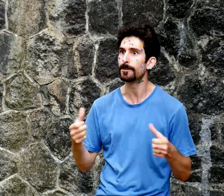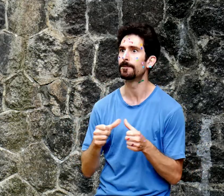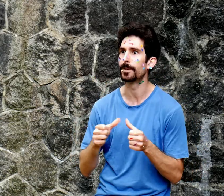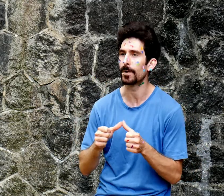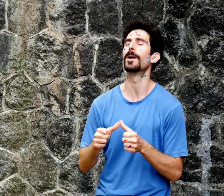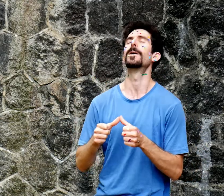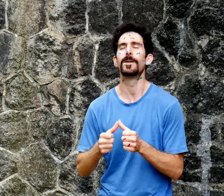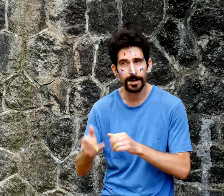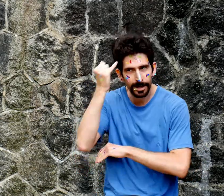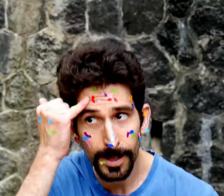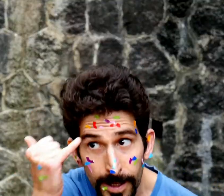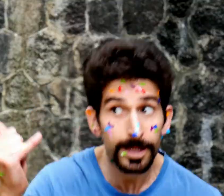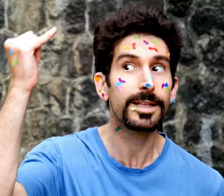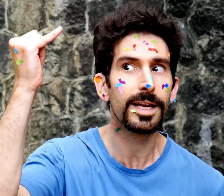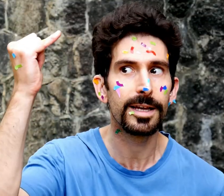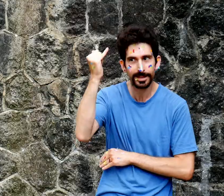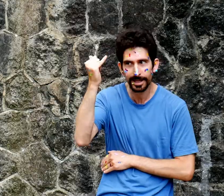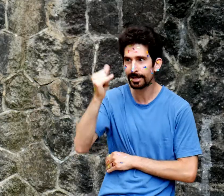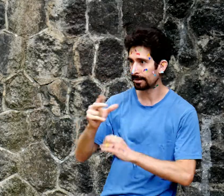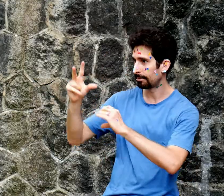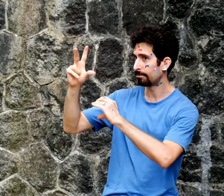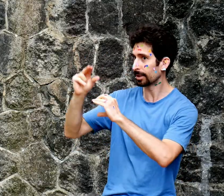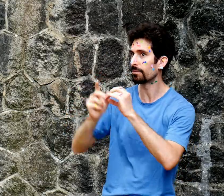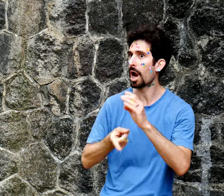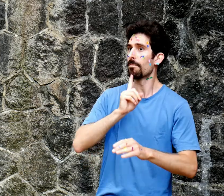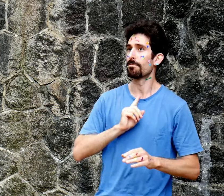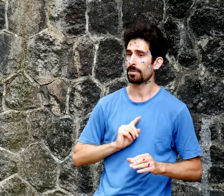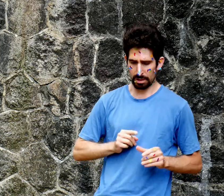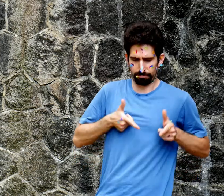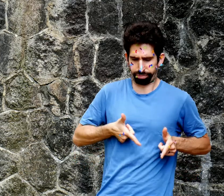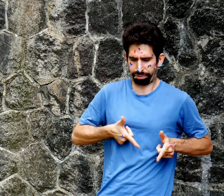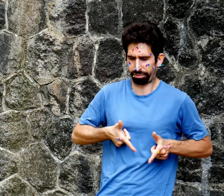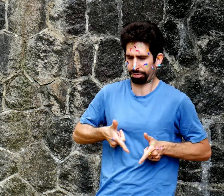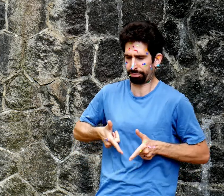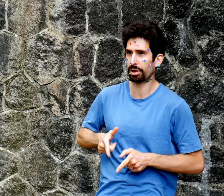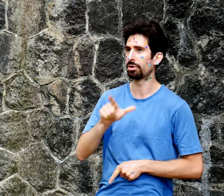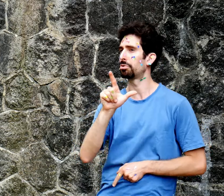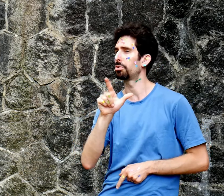Que faire ? L'idée est d'ingérer des bactériophages qui vont s'attaquer à la bactérie.